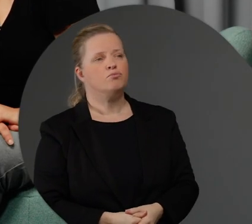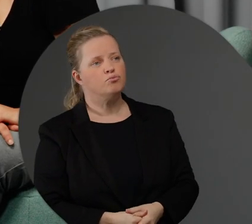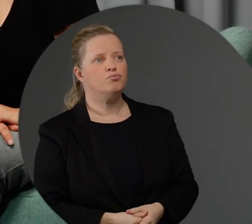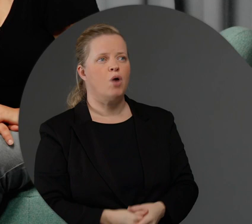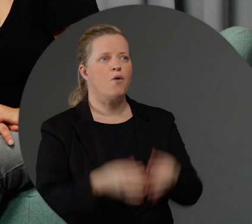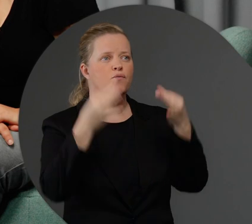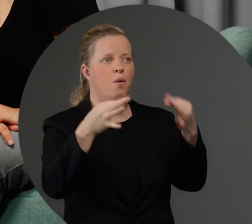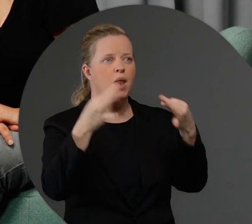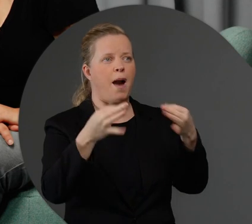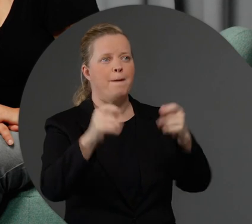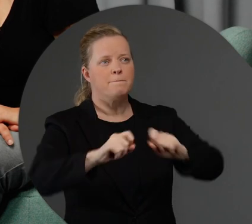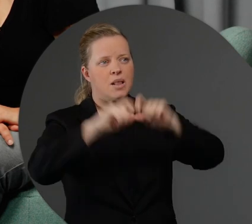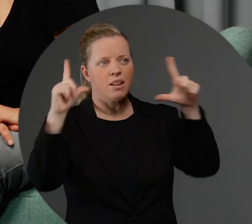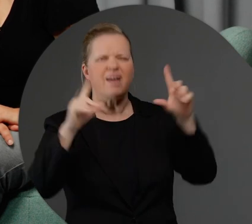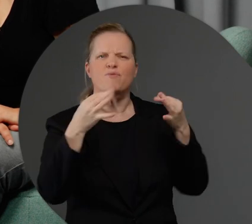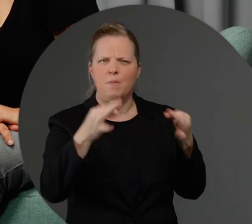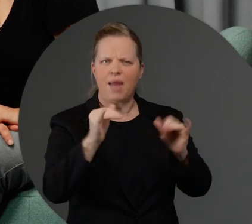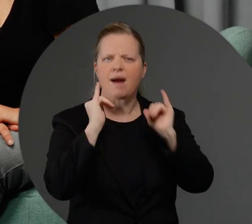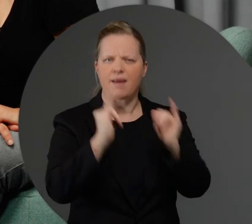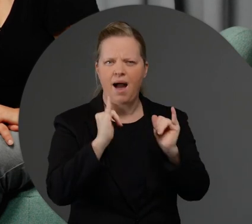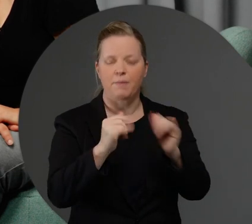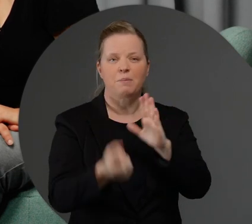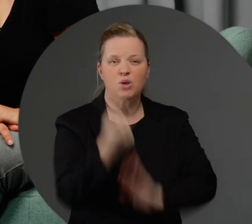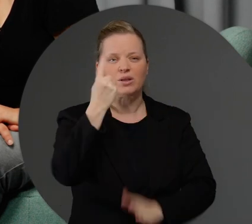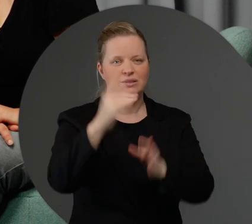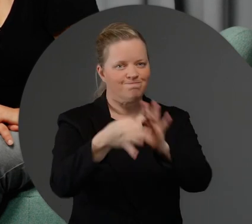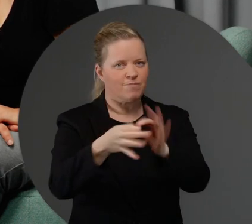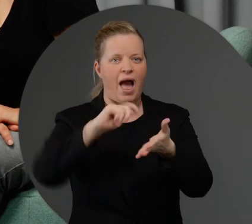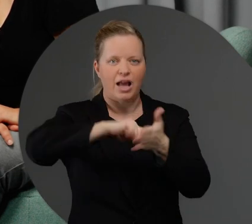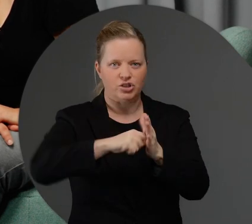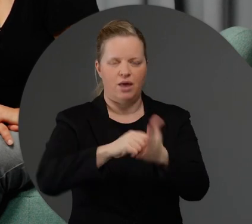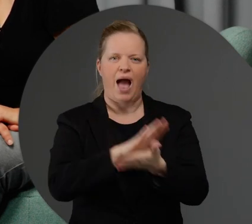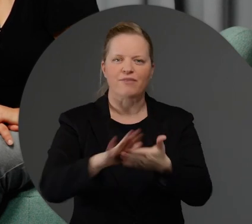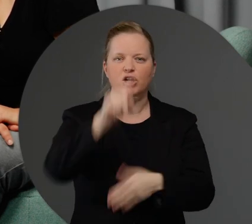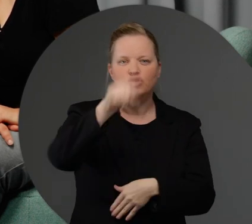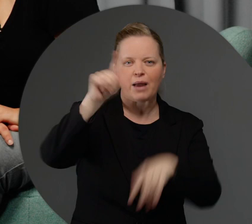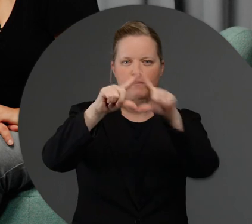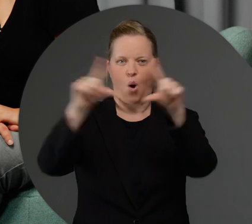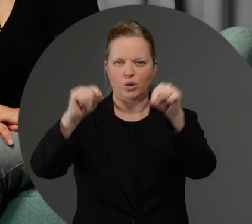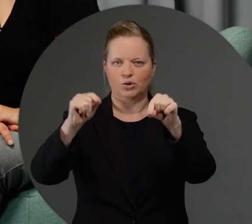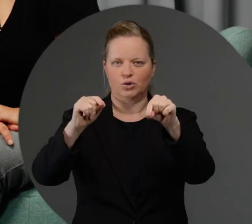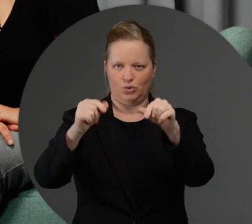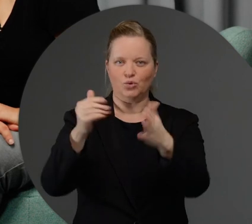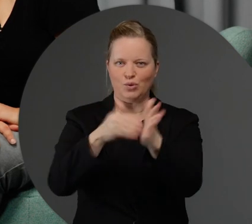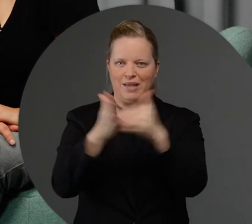Formularen, Bildern, Formularen, ja, aber auch vor allem bei Einstellungen. Also einfache Checkbox-Systeme, die mit irgendeinem komischen Ding überlagert